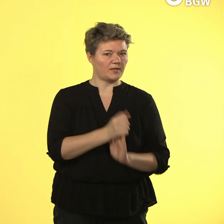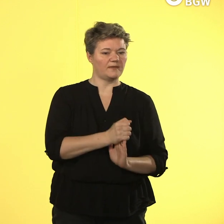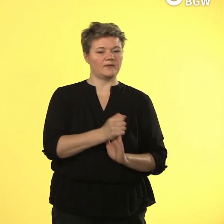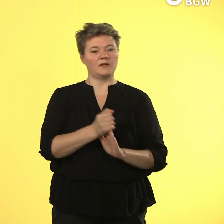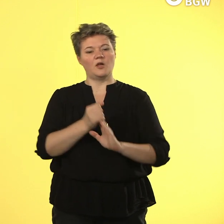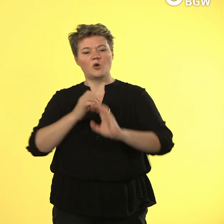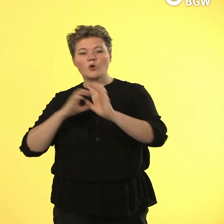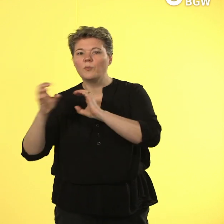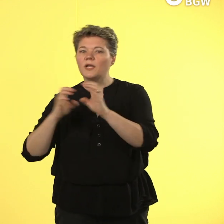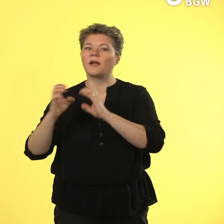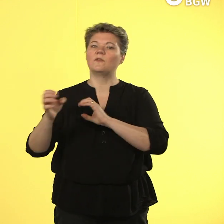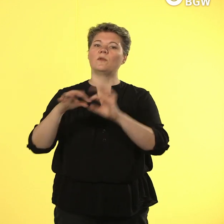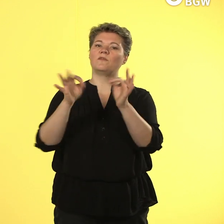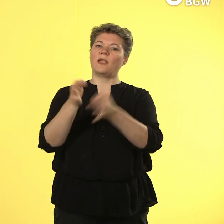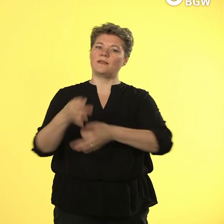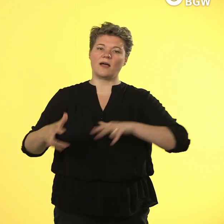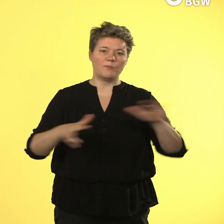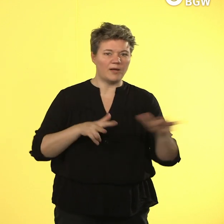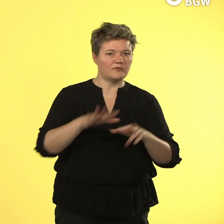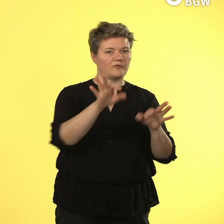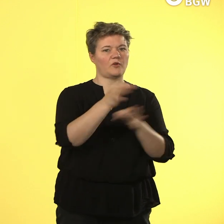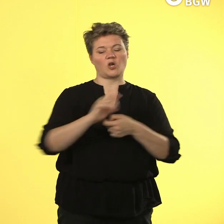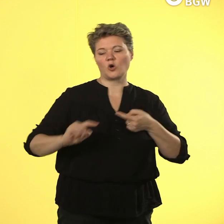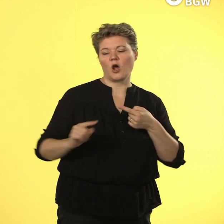Und zwar ohne die Frage: Wer hat Schuld? Wer hat was gemacht?